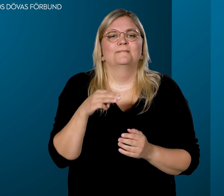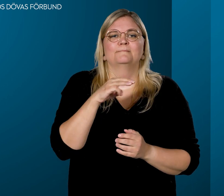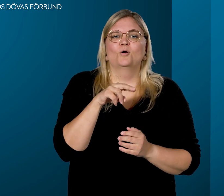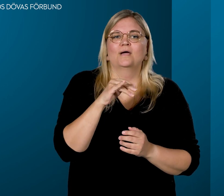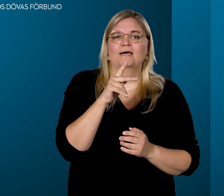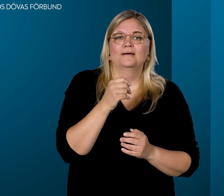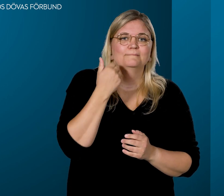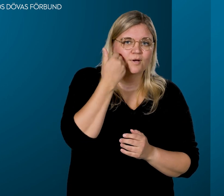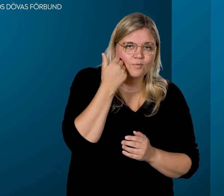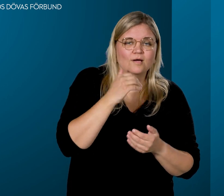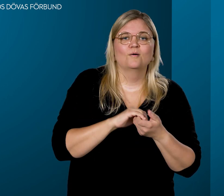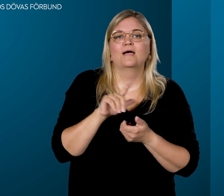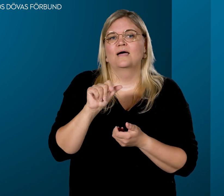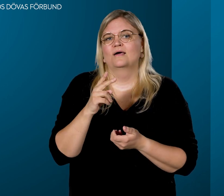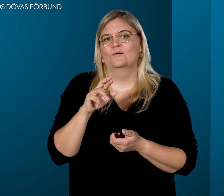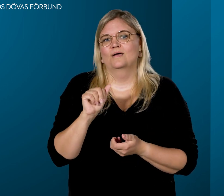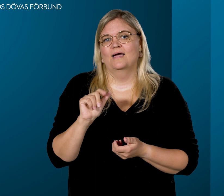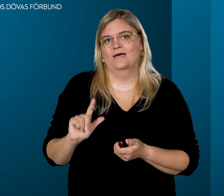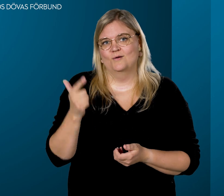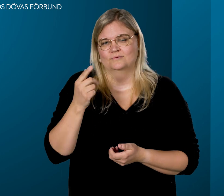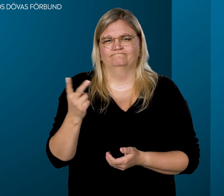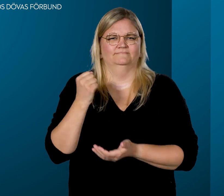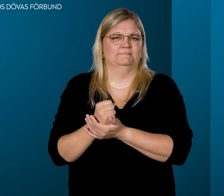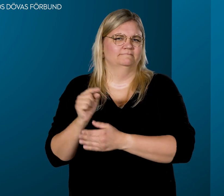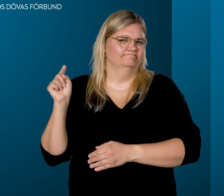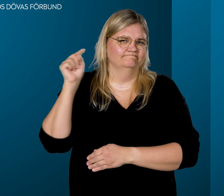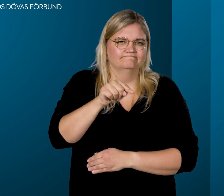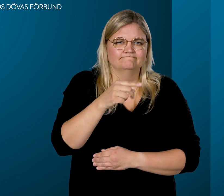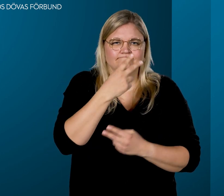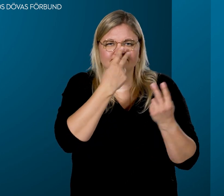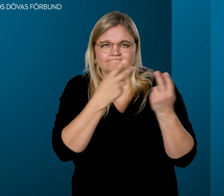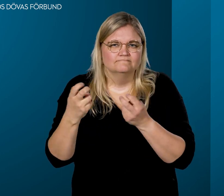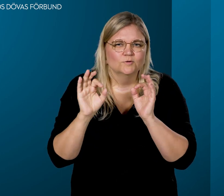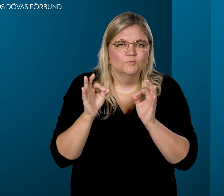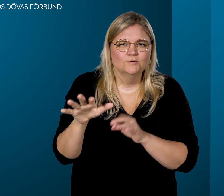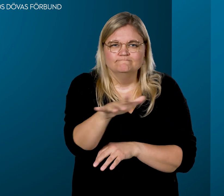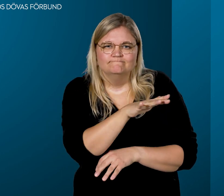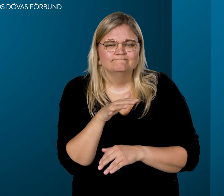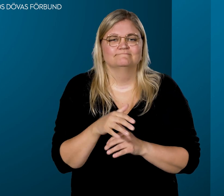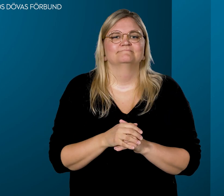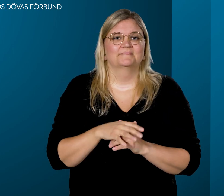Monika och Laura bestämde sig för att ta reda på det.